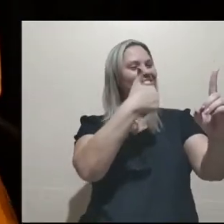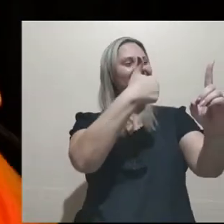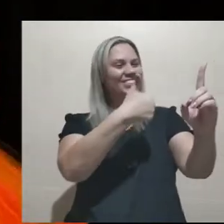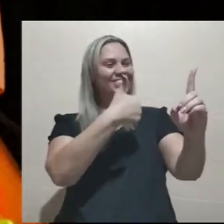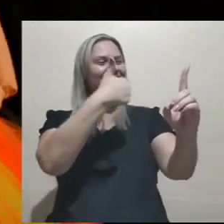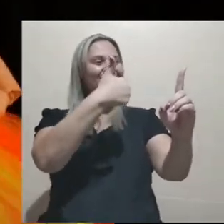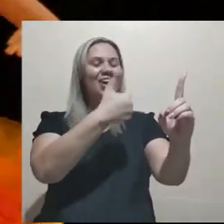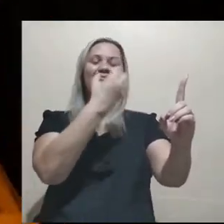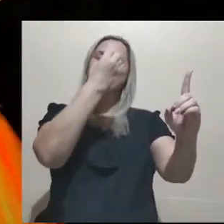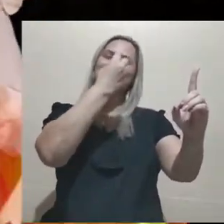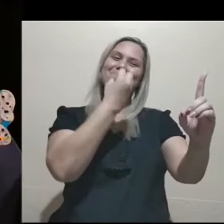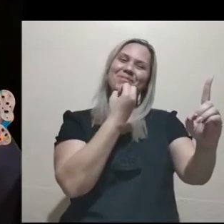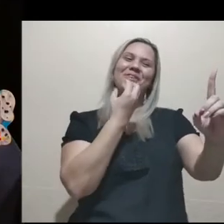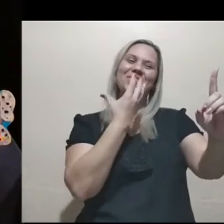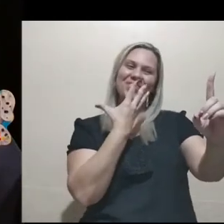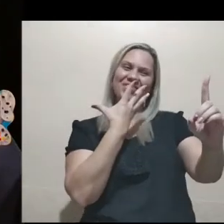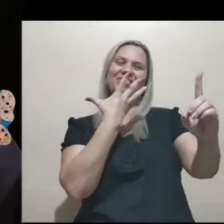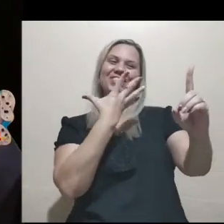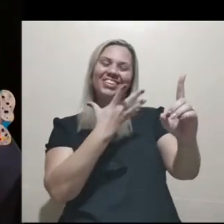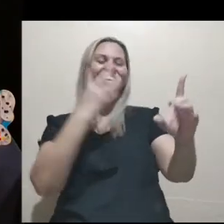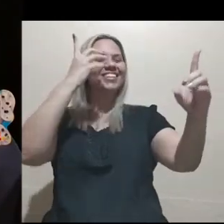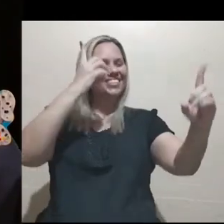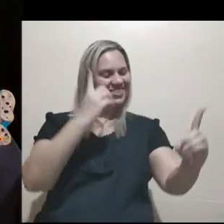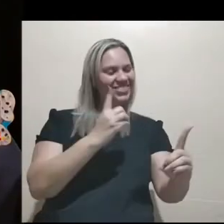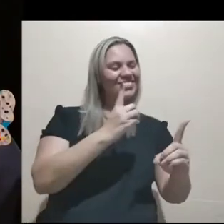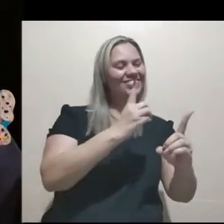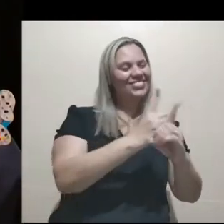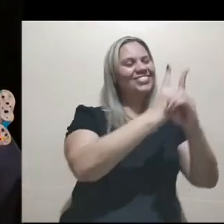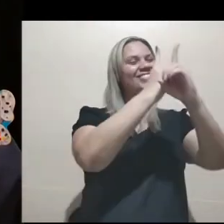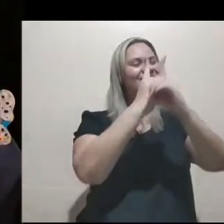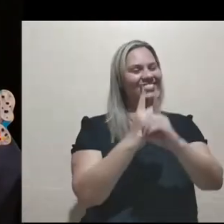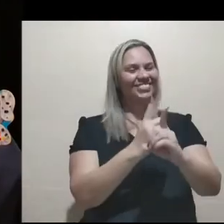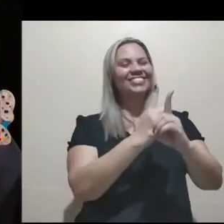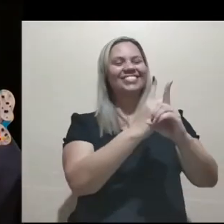𝗤𝘂𝗲 𝗯𝗼𝗺 𝗽𝗼𝗱𝗲𝗿 𝗹𝗵𝗲 𝘃𝗲𝗿!